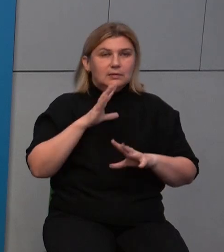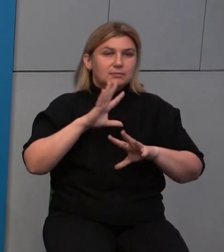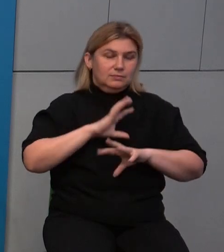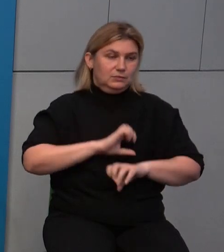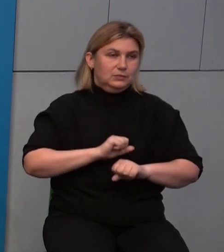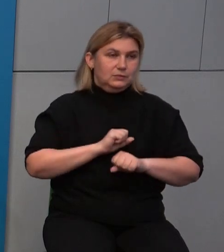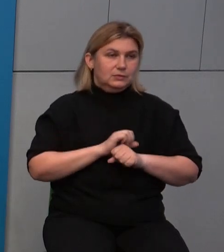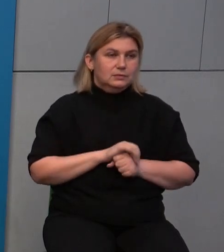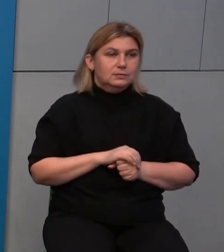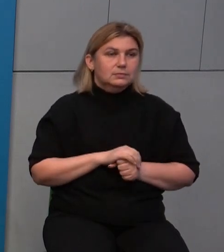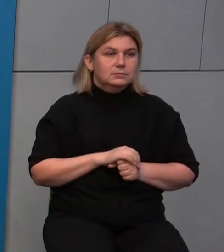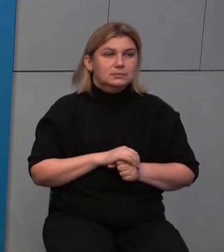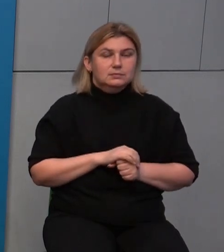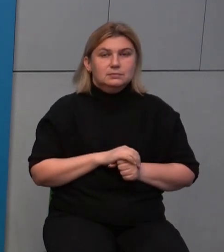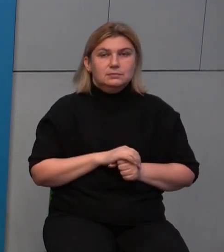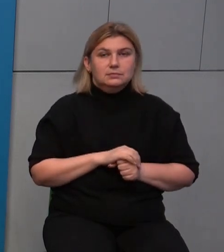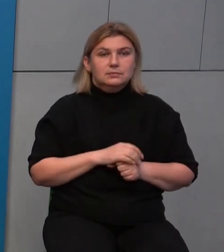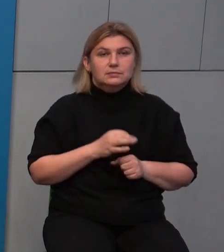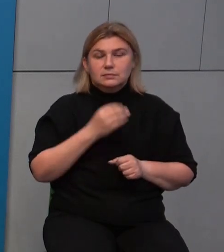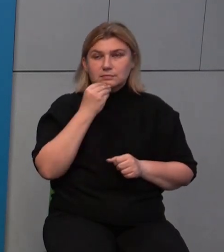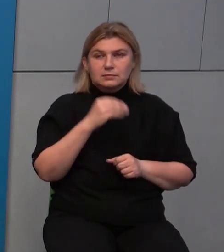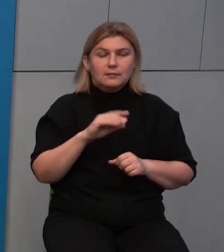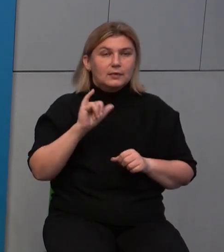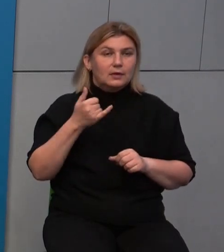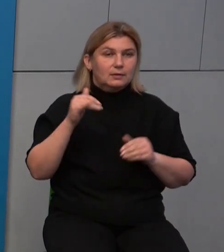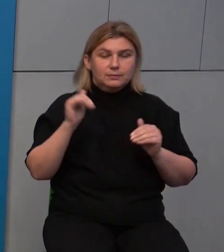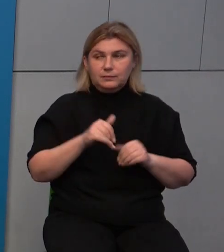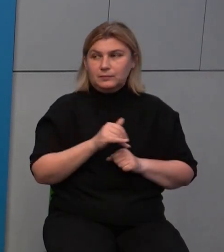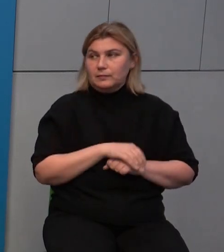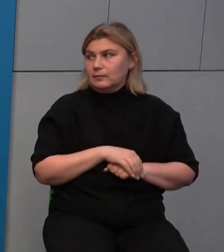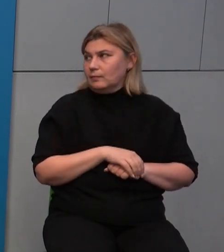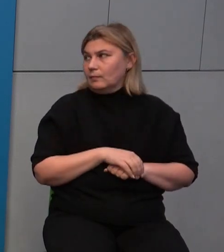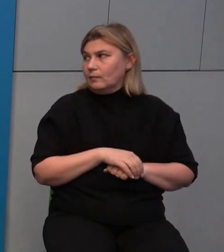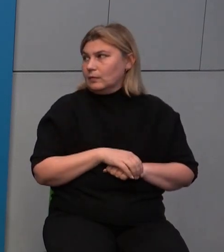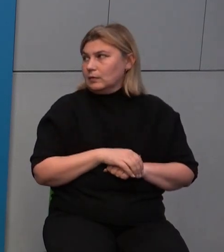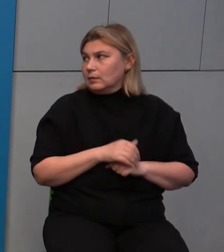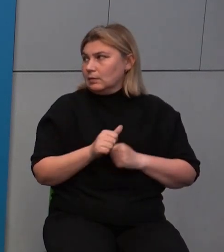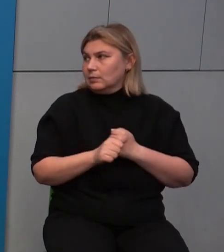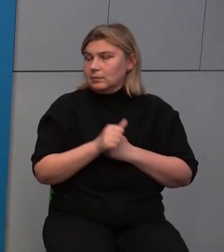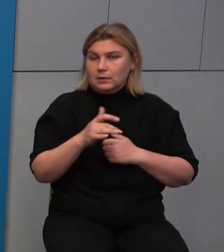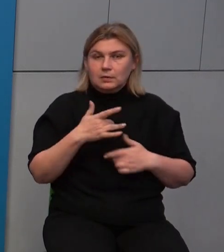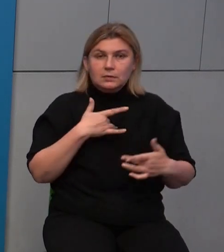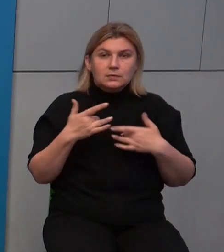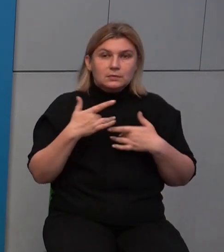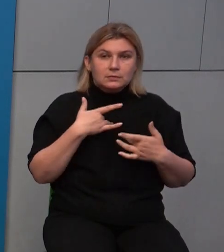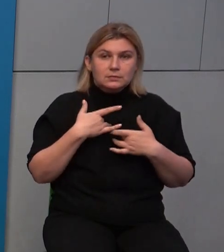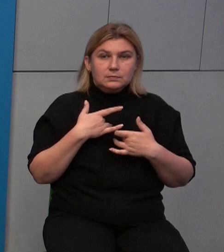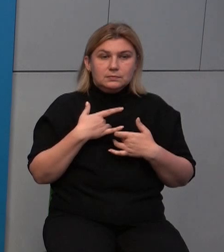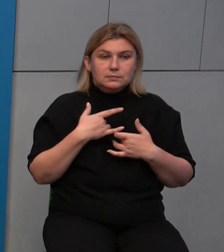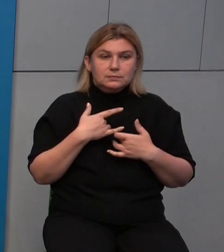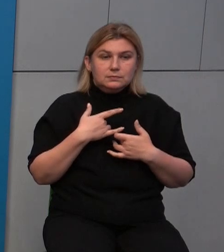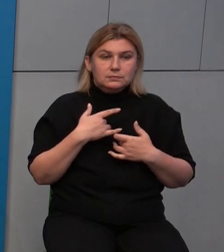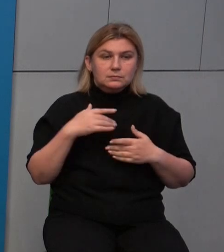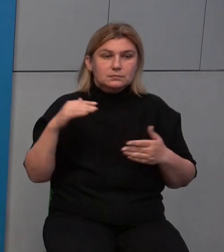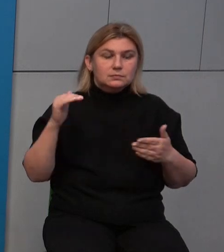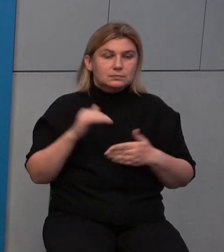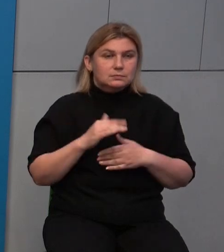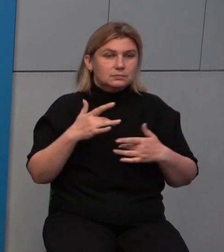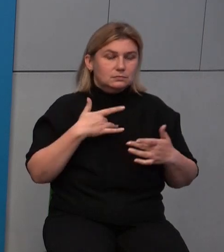Po prostu przetrwajmy to najlepiej jak się da, nie powodując cierpienia, powodując jak najmniej cierpienia wokół.